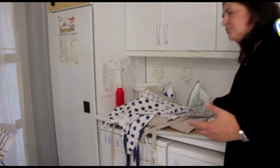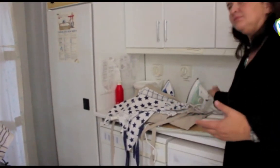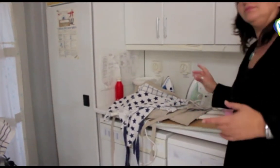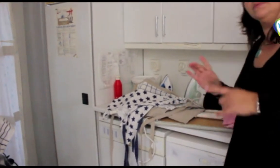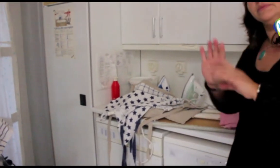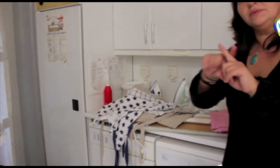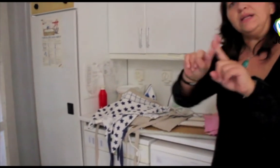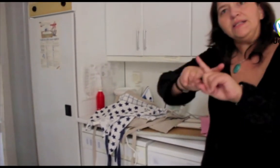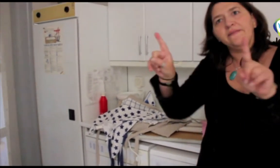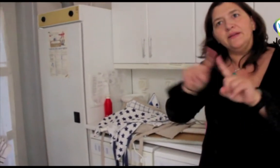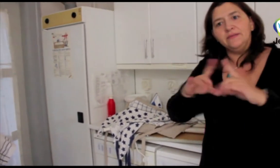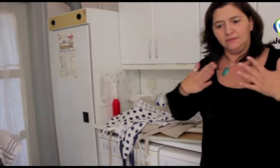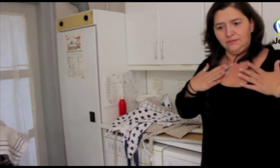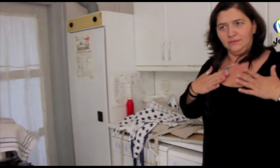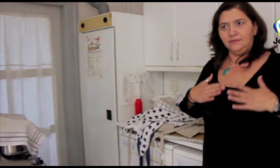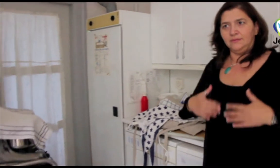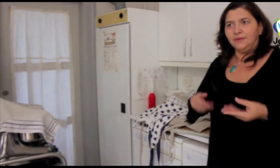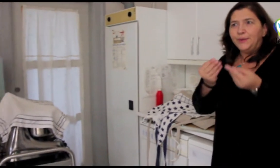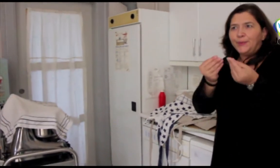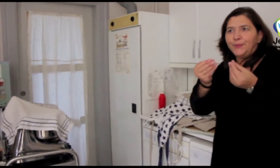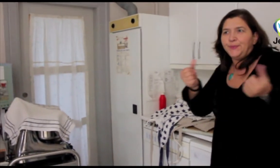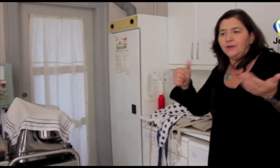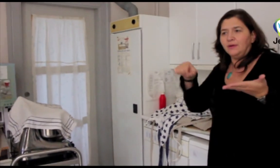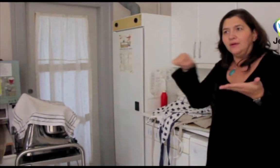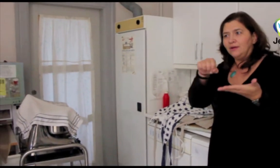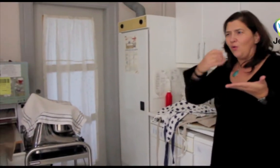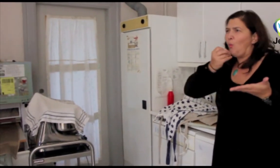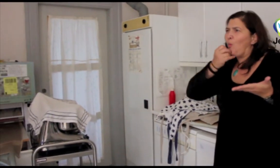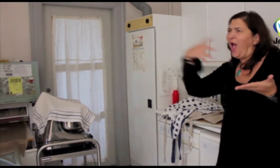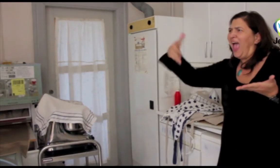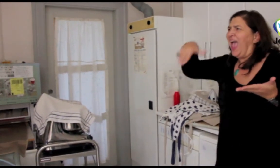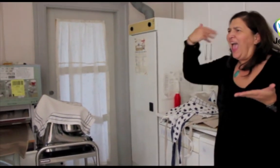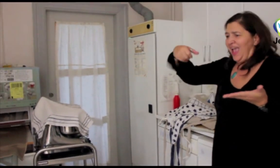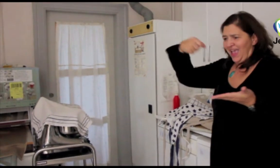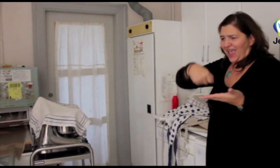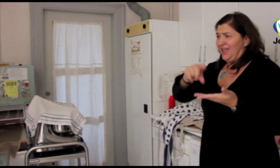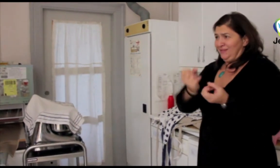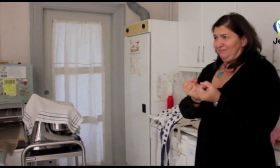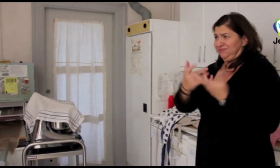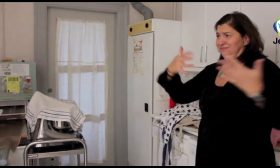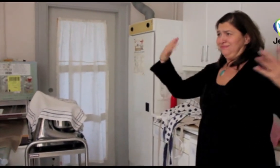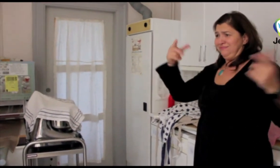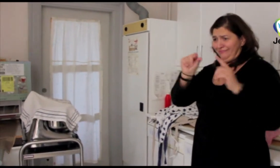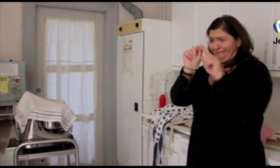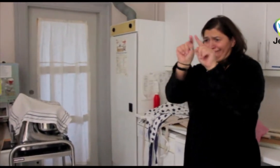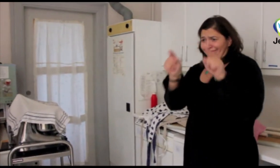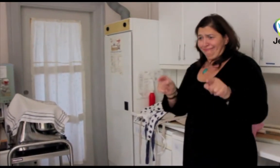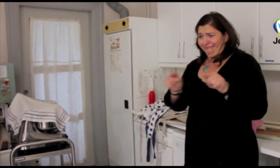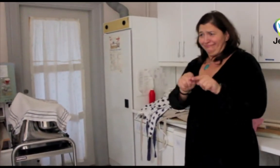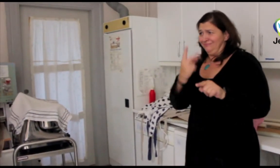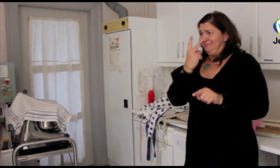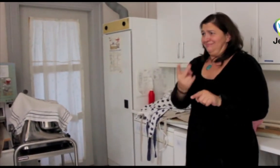figyelni kell, hogy milyen forrón szabad vasalni. Ha túl forrón vasalunk, akkor a vasaló nyomot hagy a ruhán, nem illene oda.